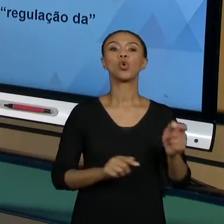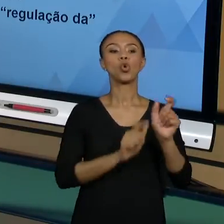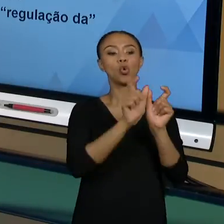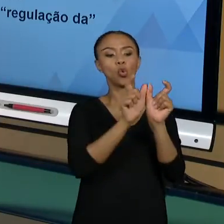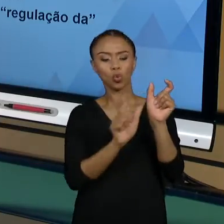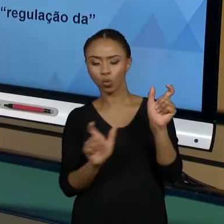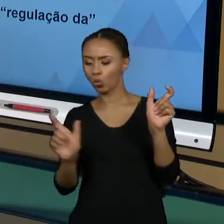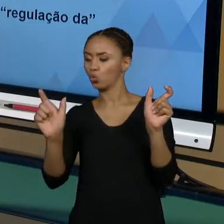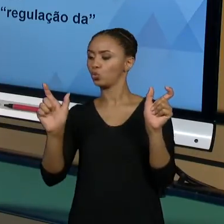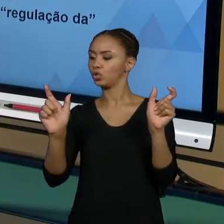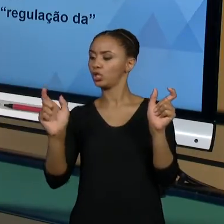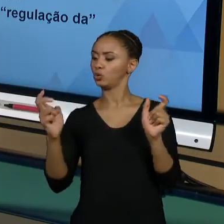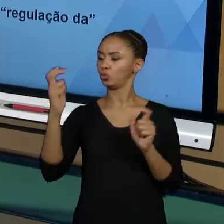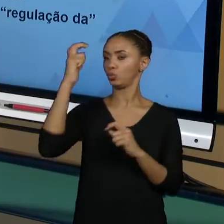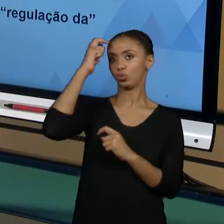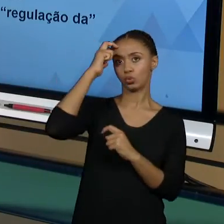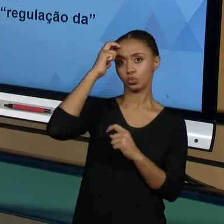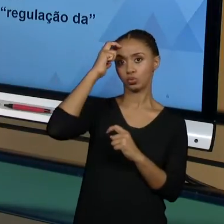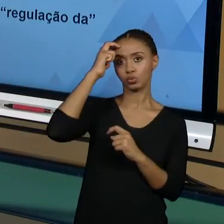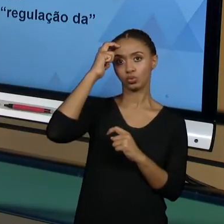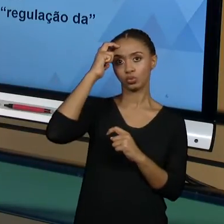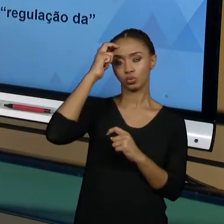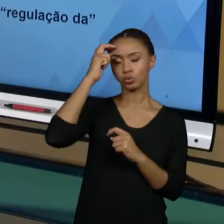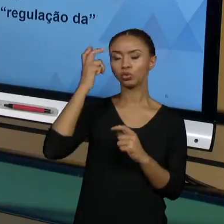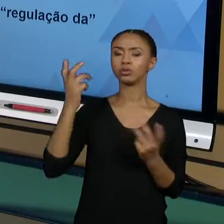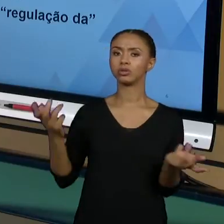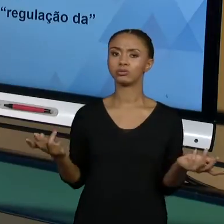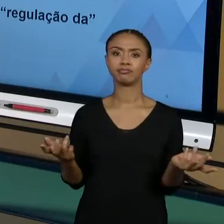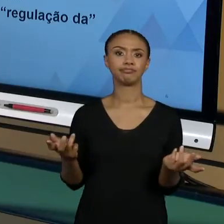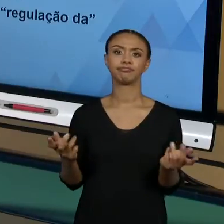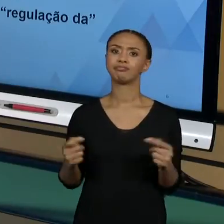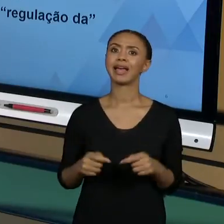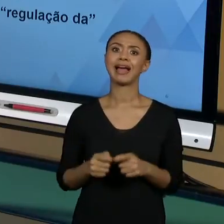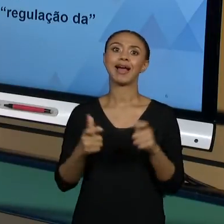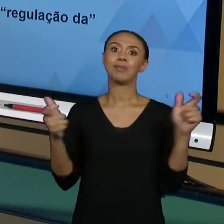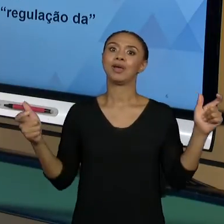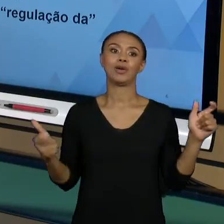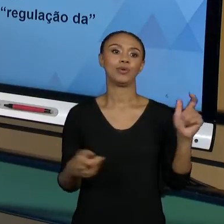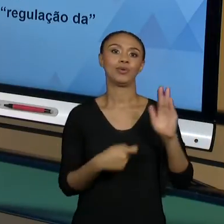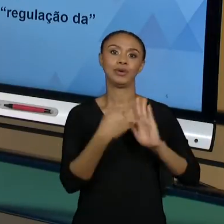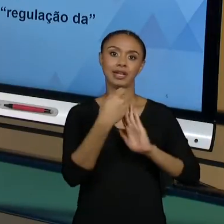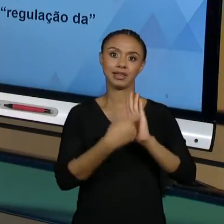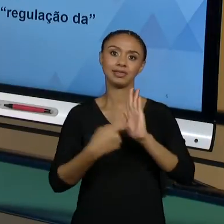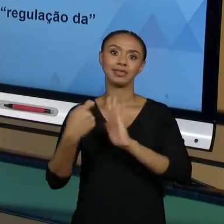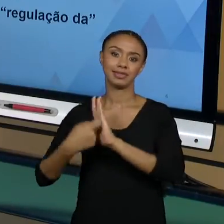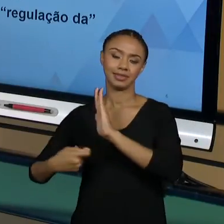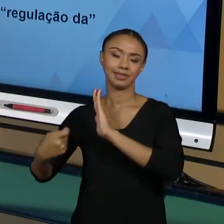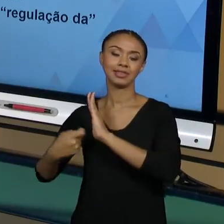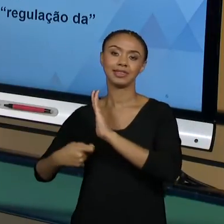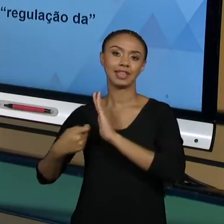DISPONÍVEL EM QUASE TODOS OS TEXTOS QUE DISCUTEM OS ESTUDOS CULTURAIS, A IDEIA DE CULTURA COMO